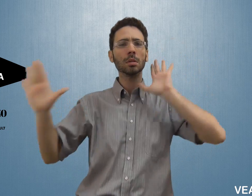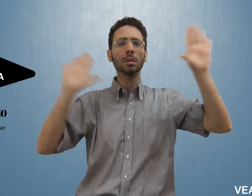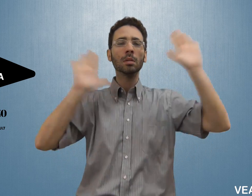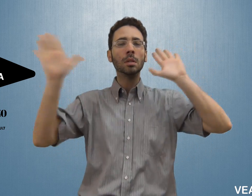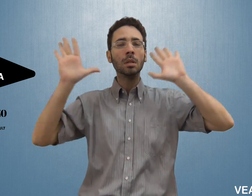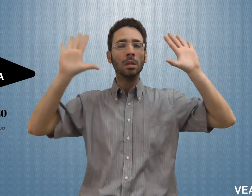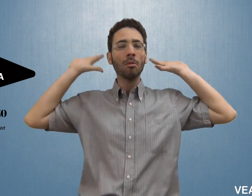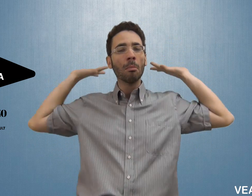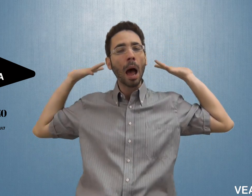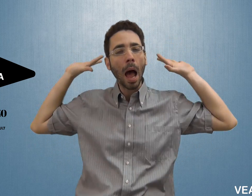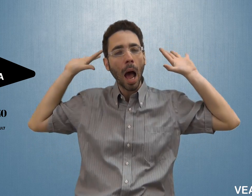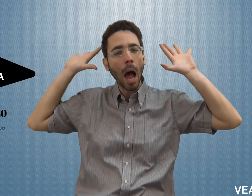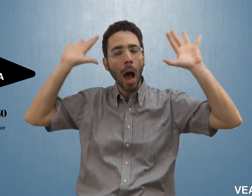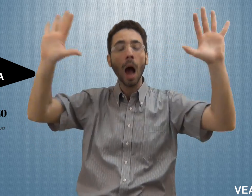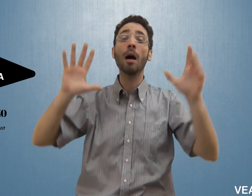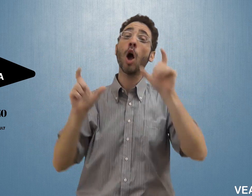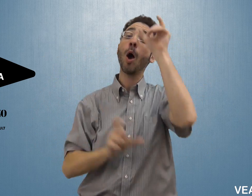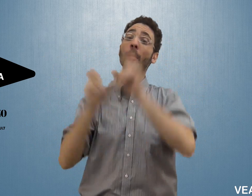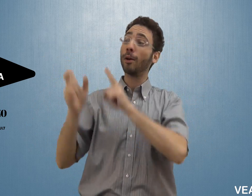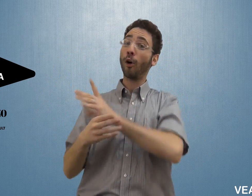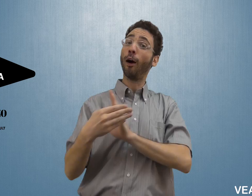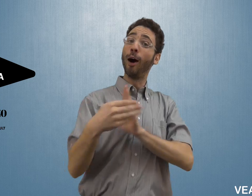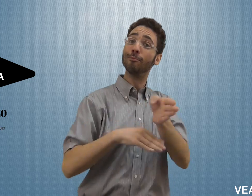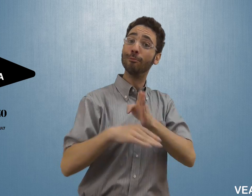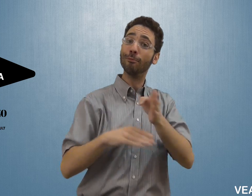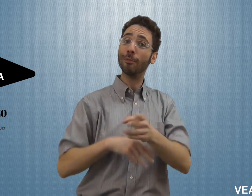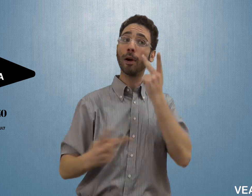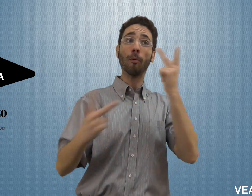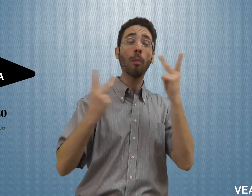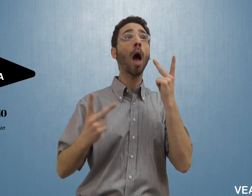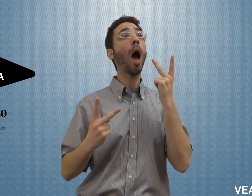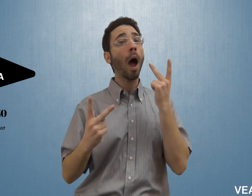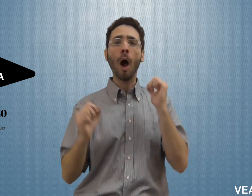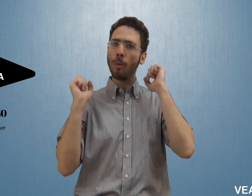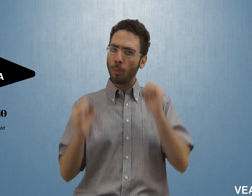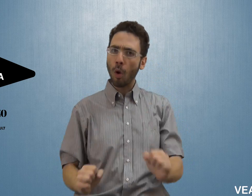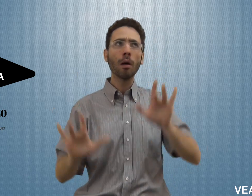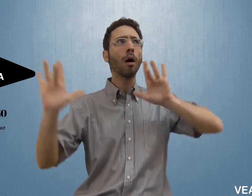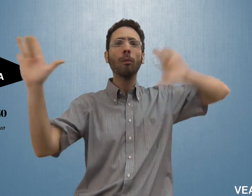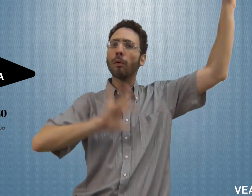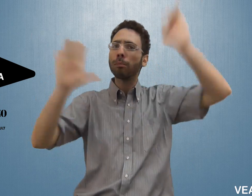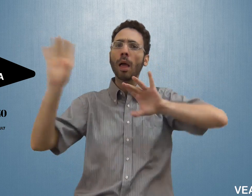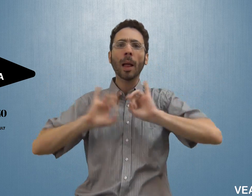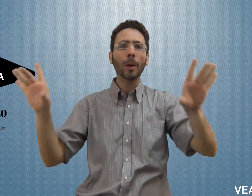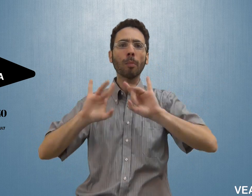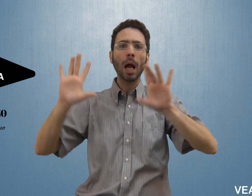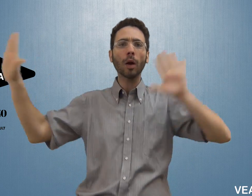che ricopre tutti i pavimenti e tutte le pareti. Lo spettatore è libero di calpestarlo o di toccarlo,